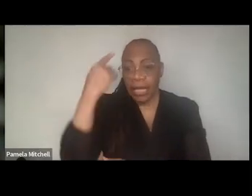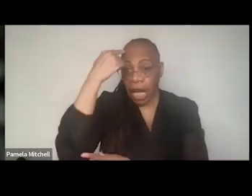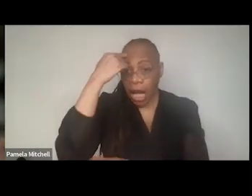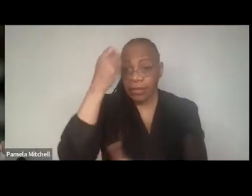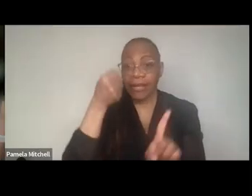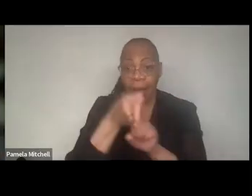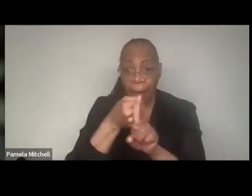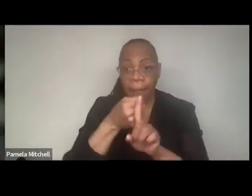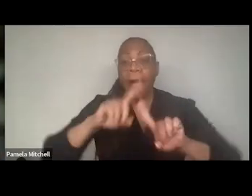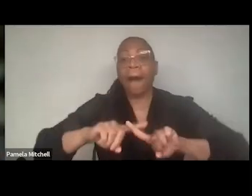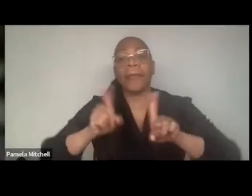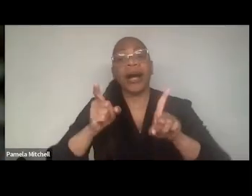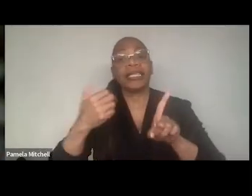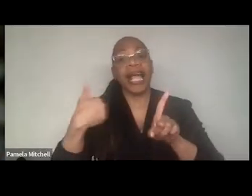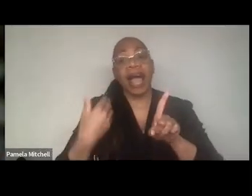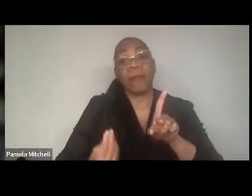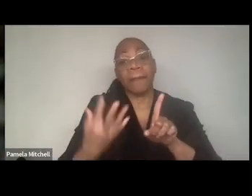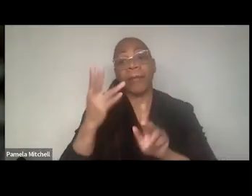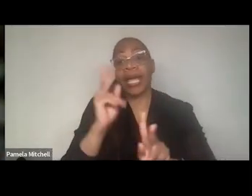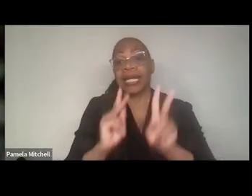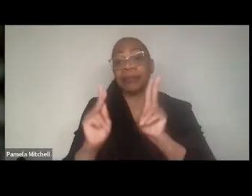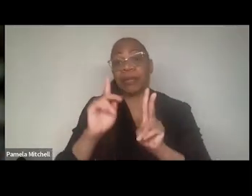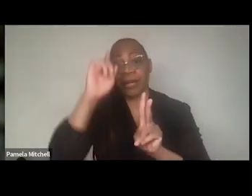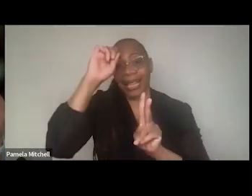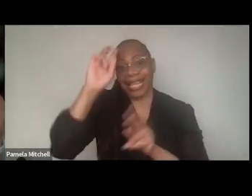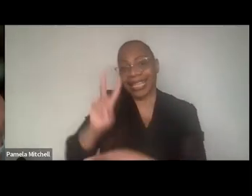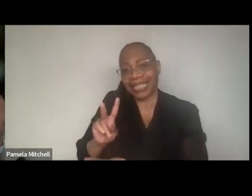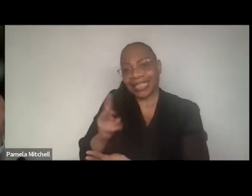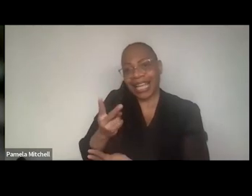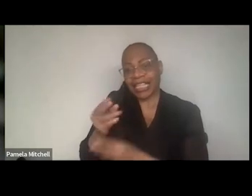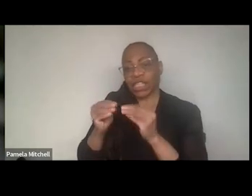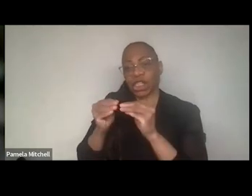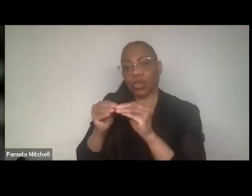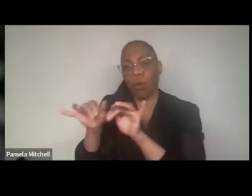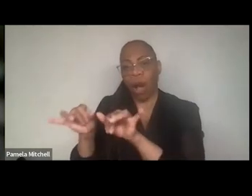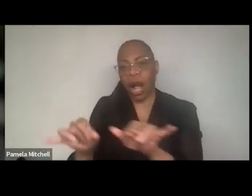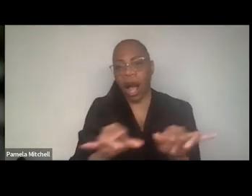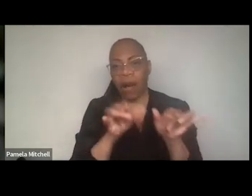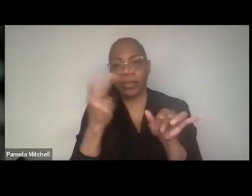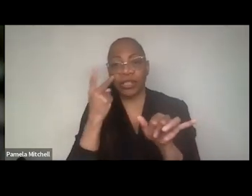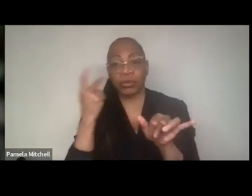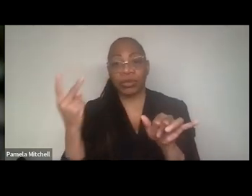Sin embargo, hay muchas personas... Y creo que el segundo lo verán más a menudo, especialmente a través del programa SOAR,